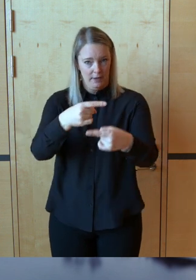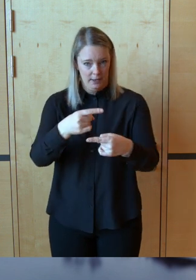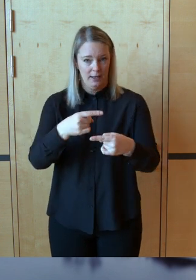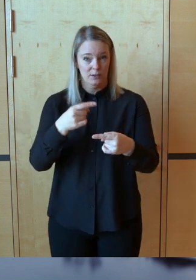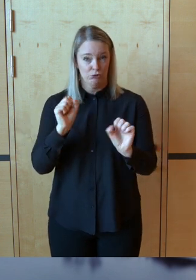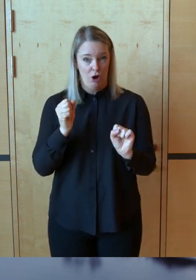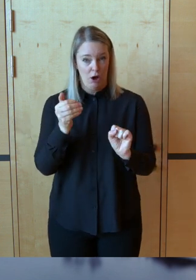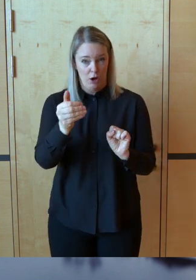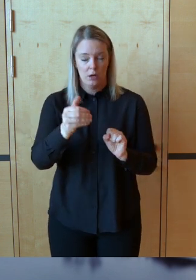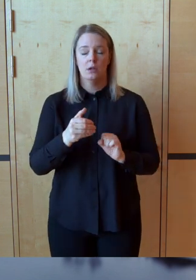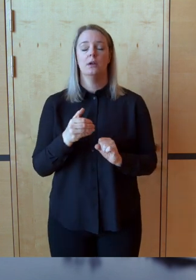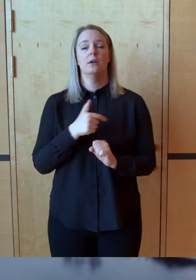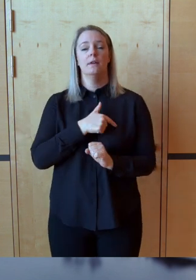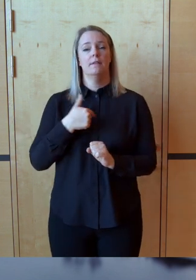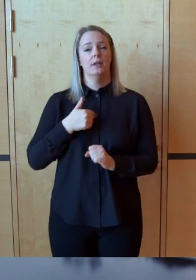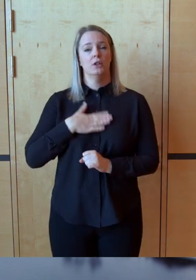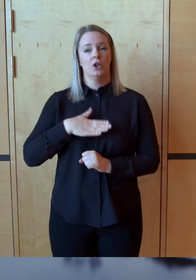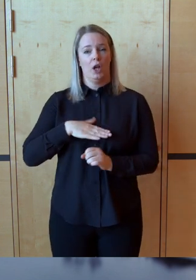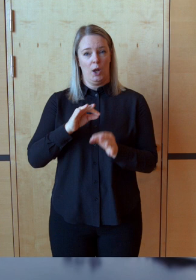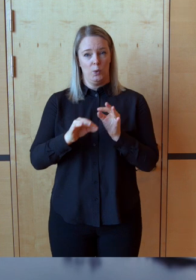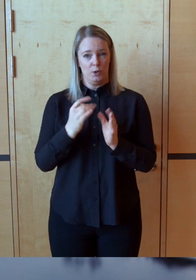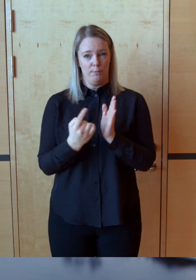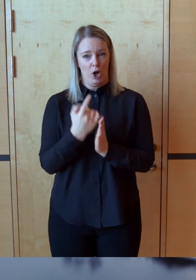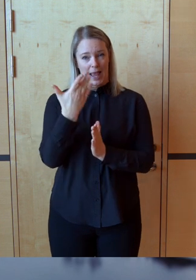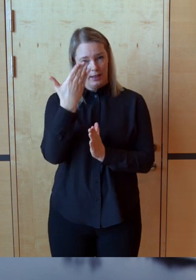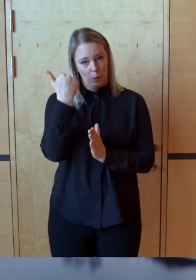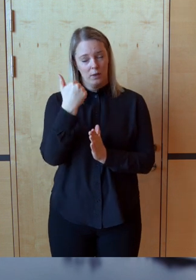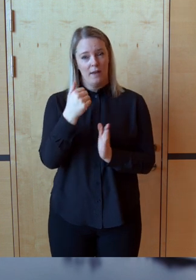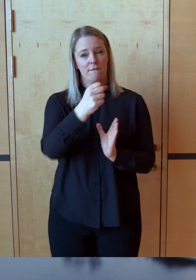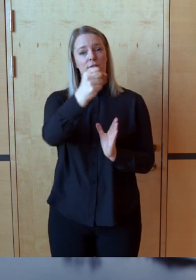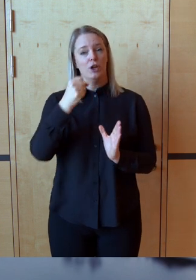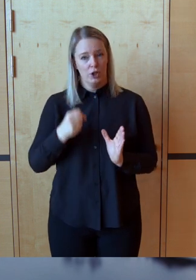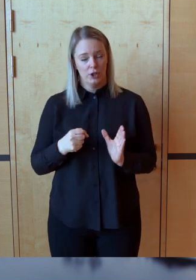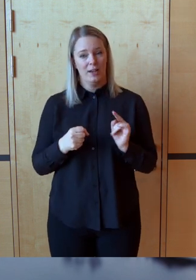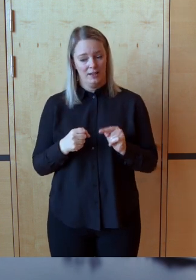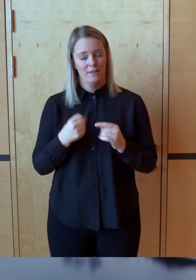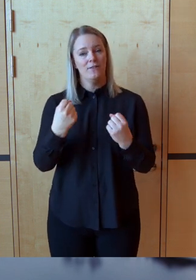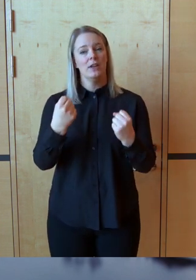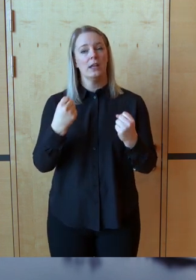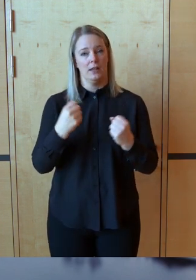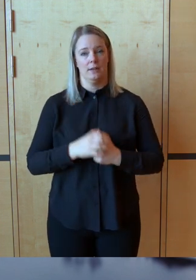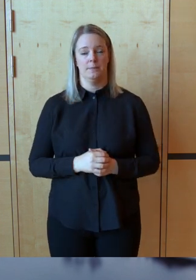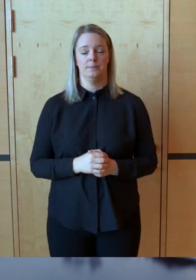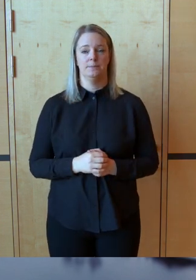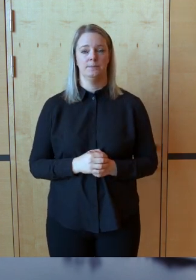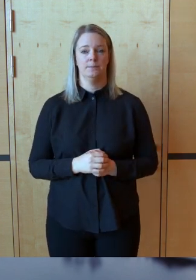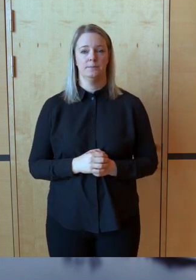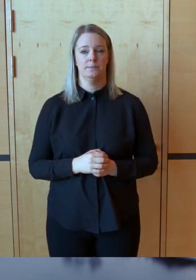Den här Flytten blir ännu mera Viktig och bra att göra